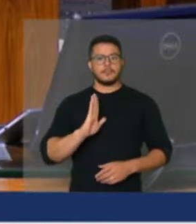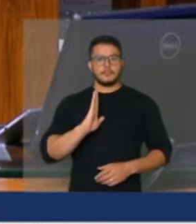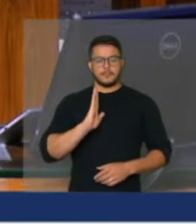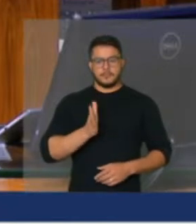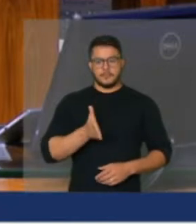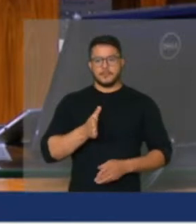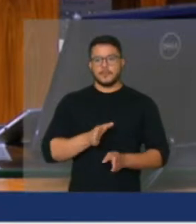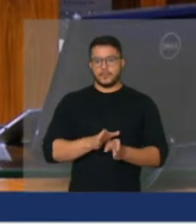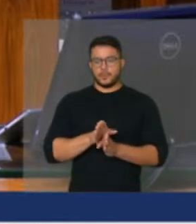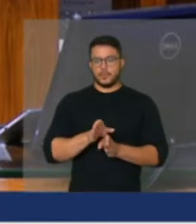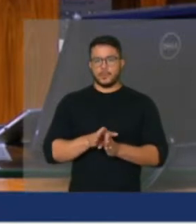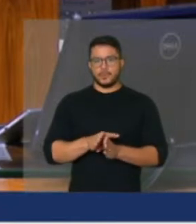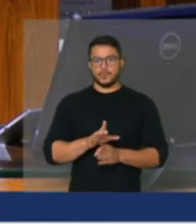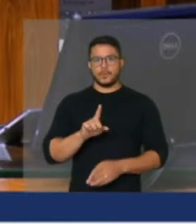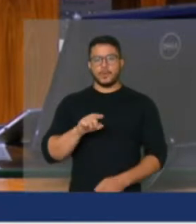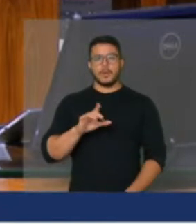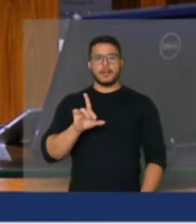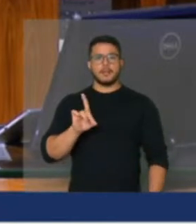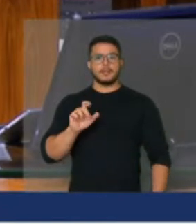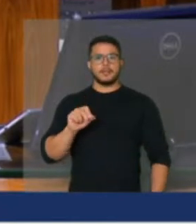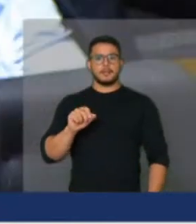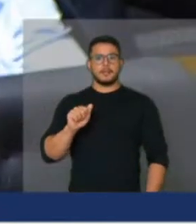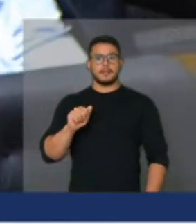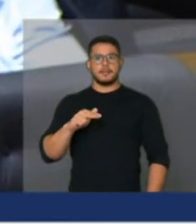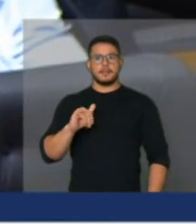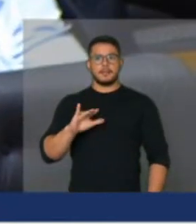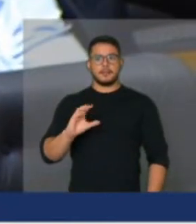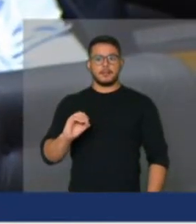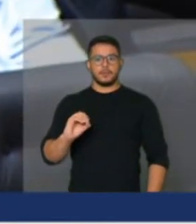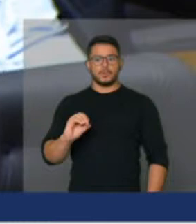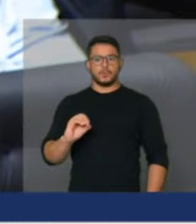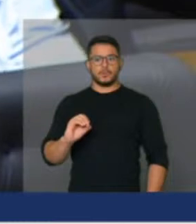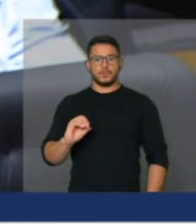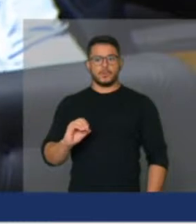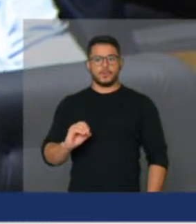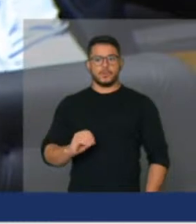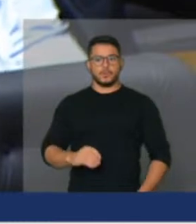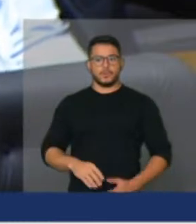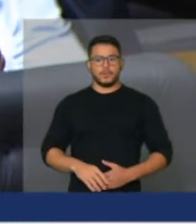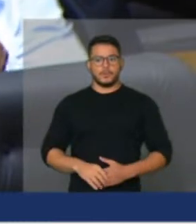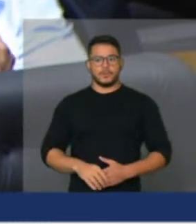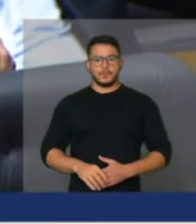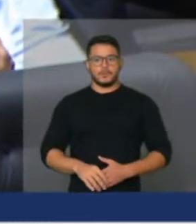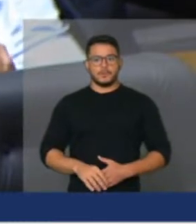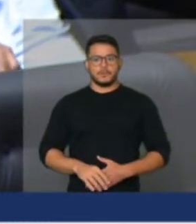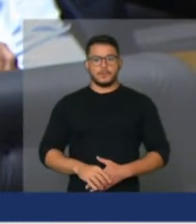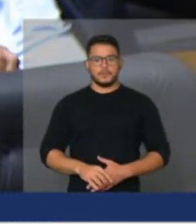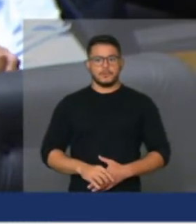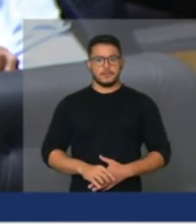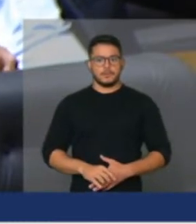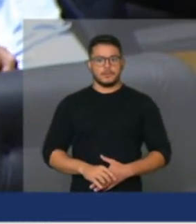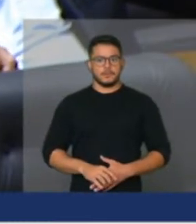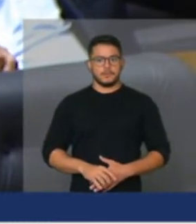[DEPUTADO]: BS B NÃO ORIENTOU. [PRESIDENTE]: PSB ORIENTOU NÃO, PSB ORIENTOU NÃO. -- [DEPUTADO]: NÃO